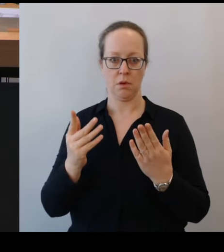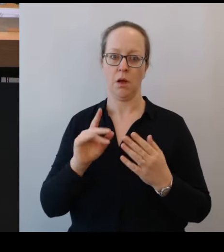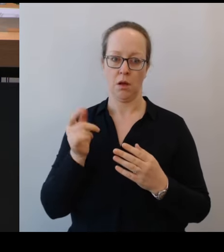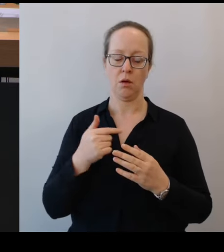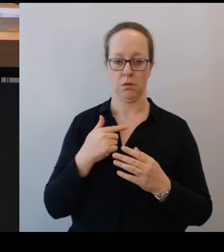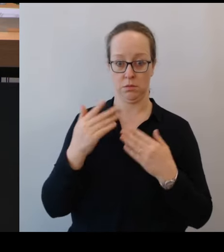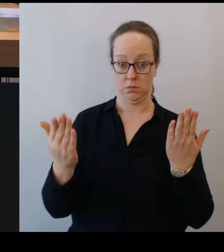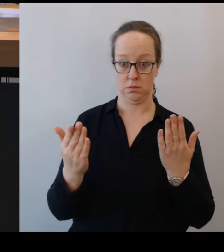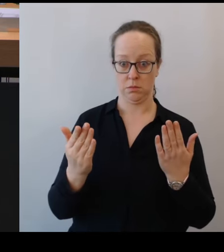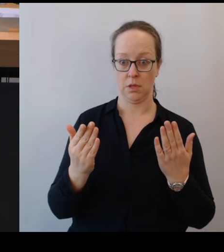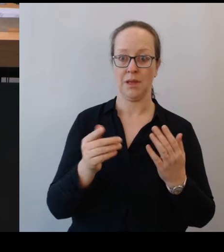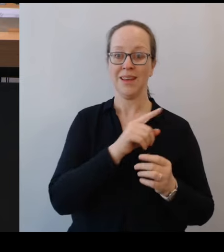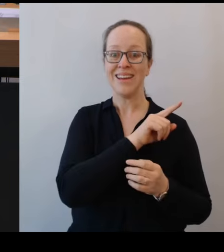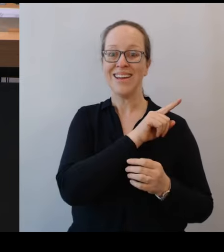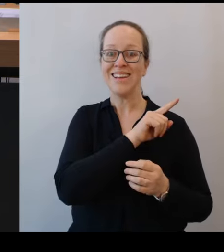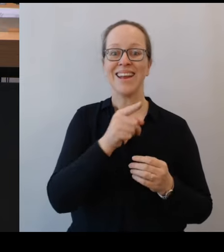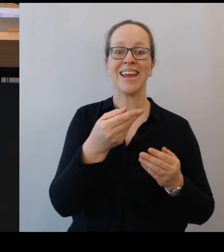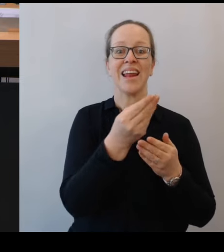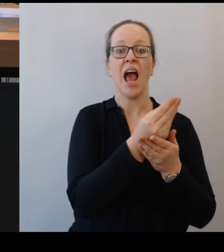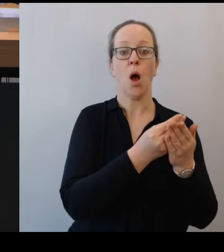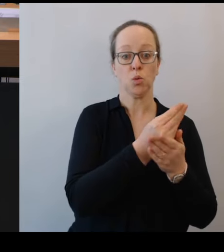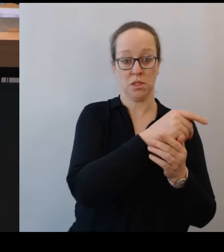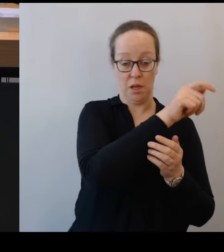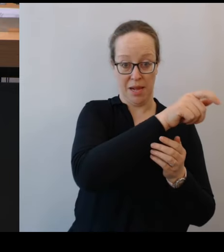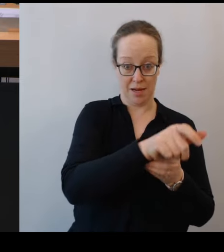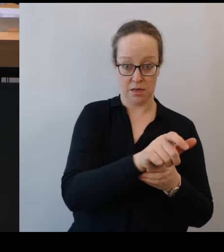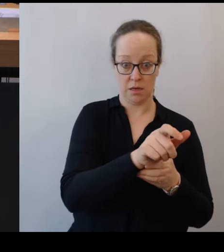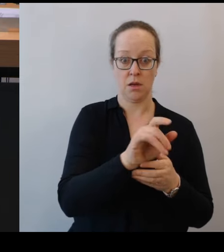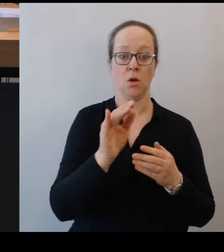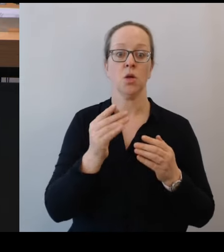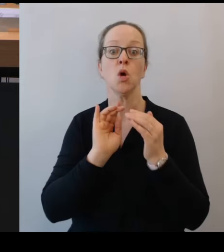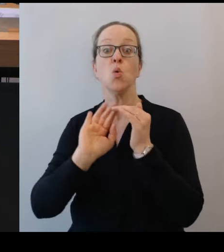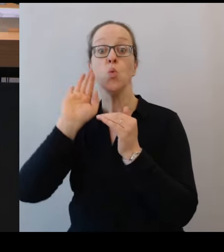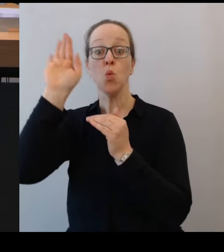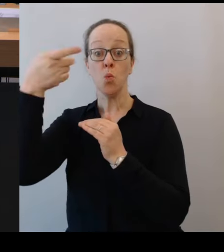der Jungen und auch das kommt leider nicht von ungefähr. Denn seit mindestens zwei